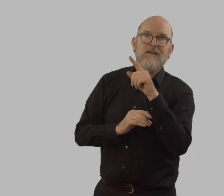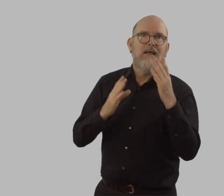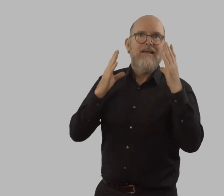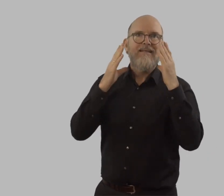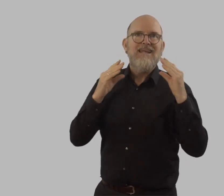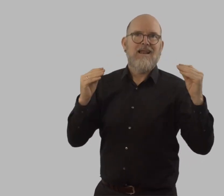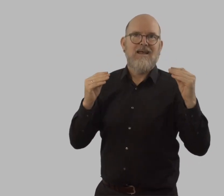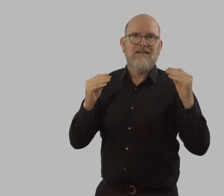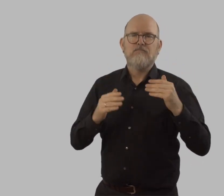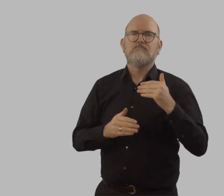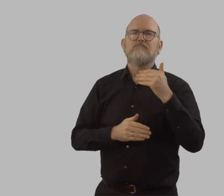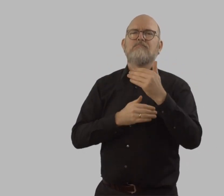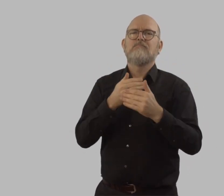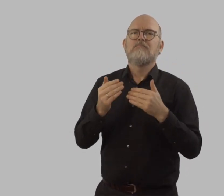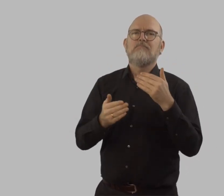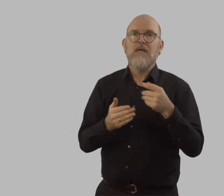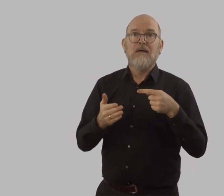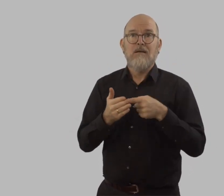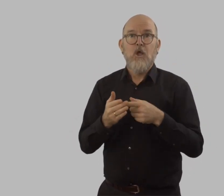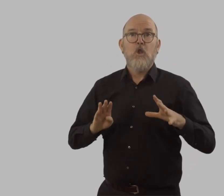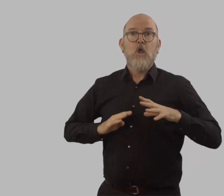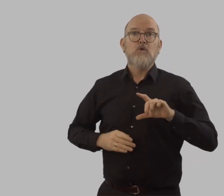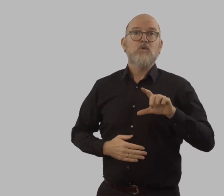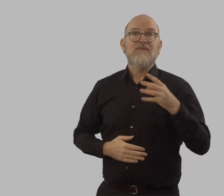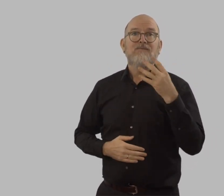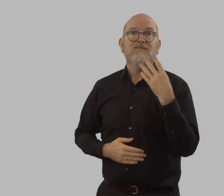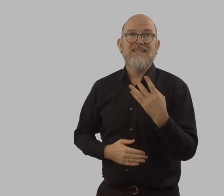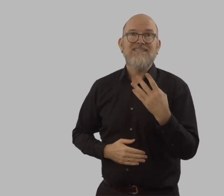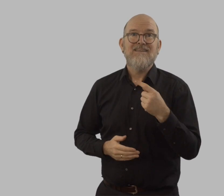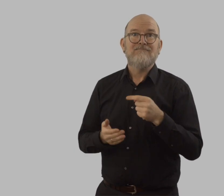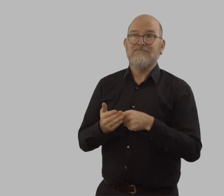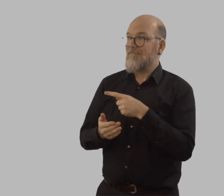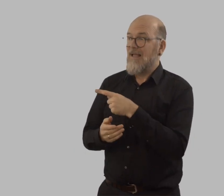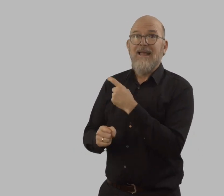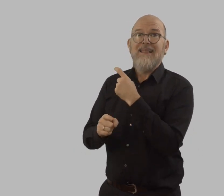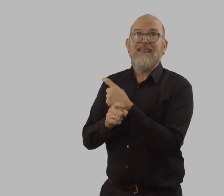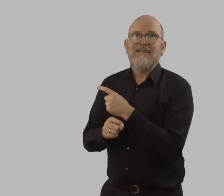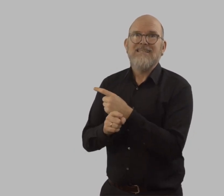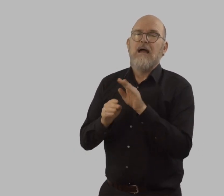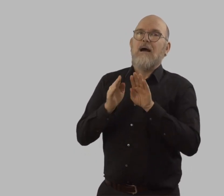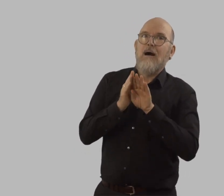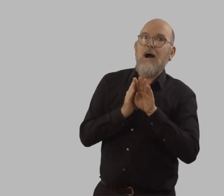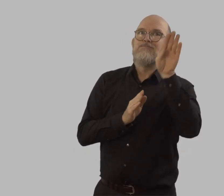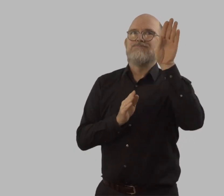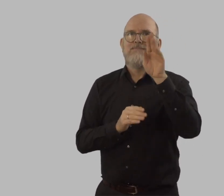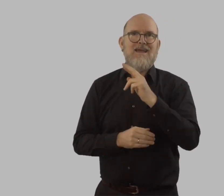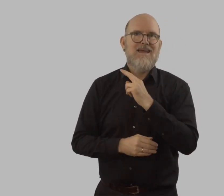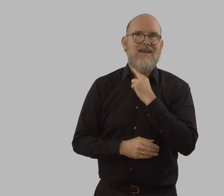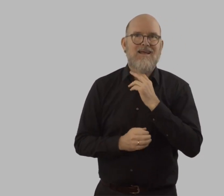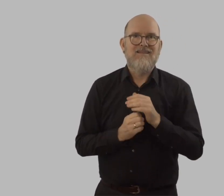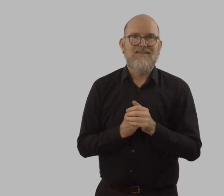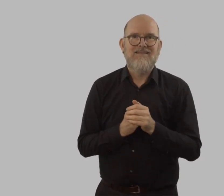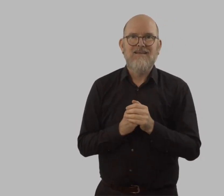Erst in die Niederlande, dann 1940 vor den Nazis nach England.